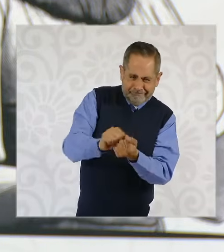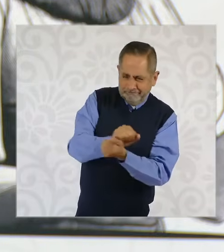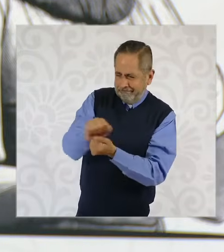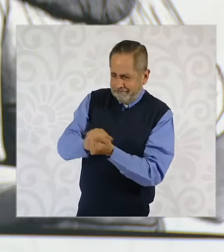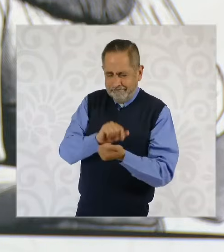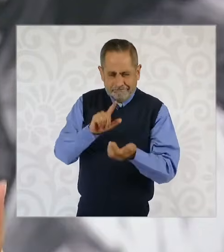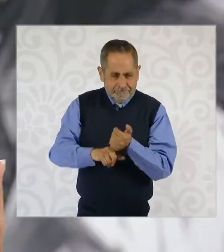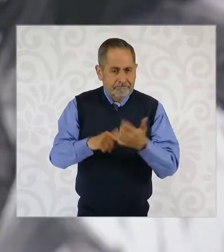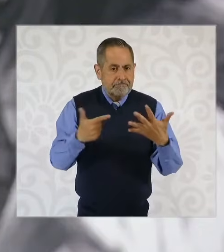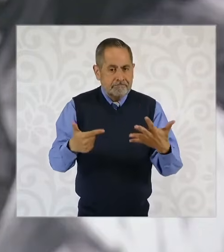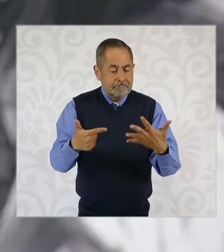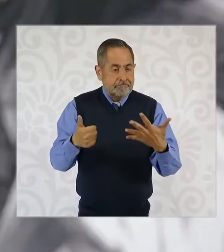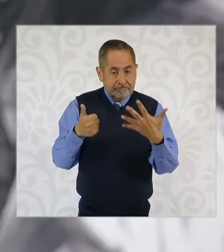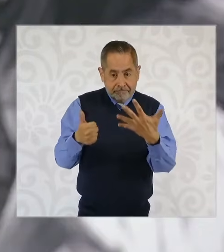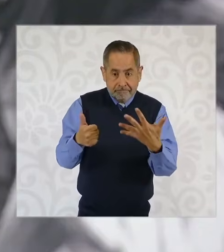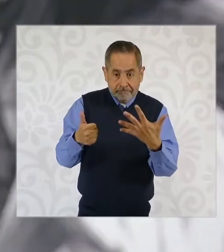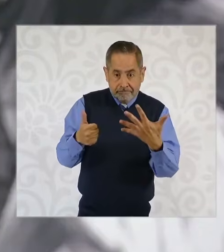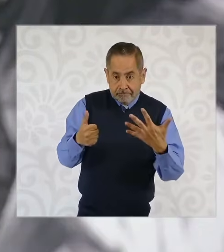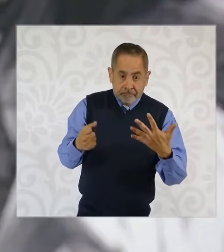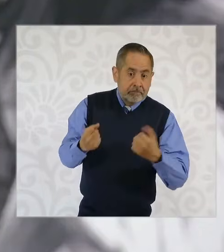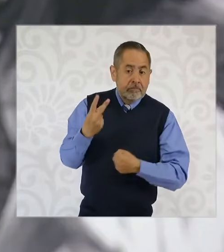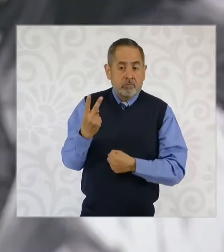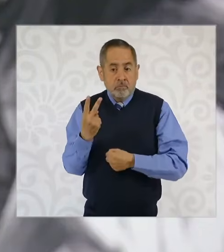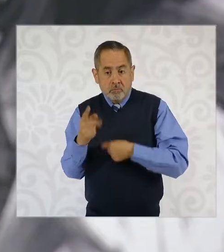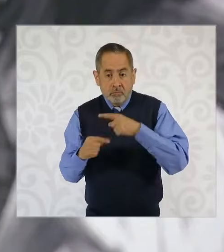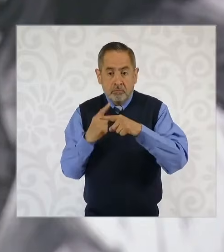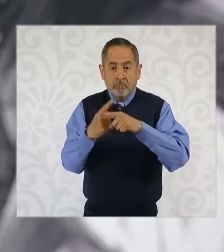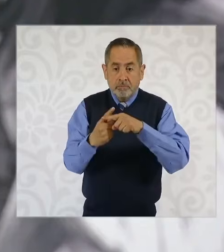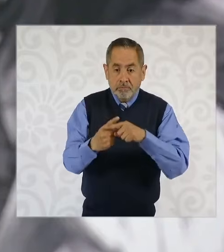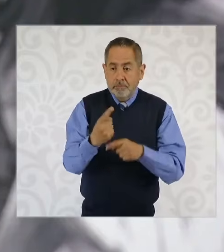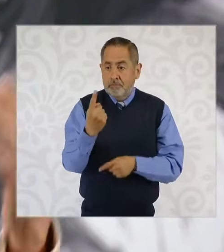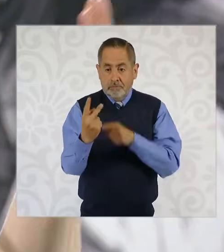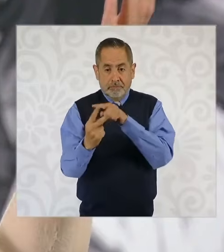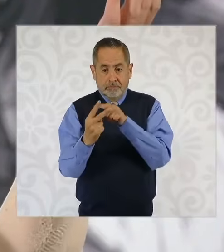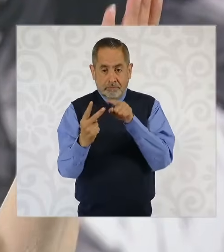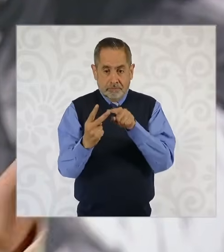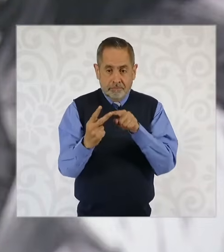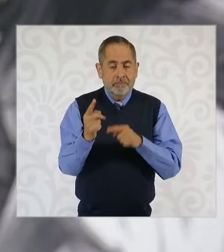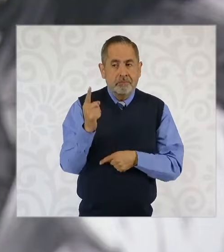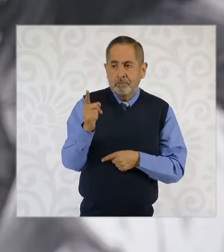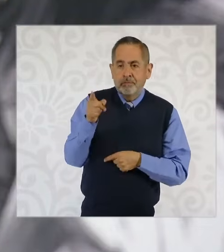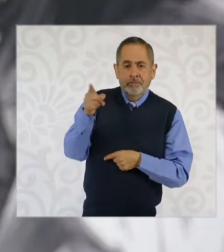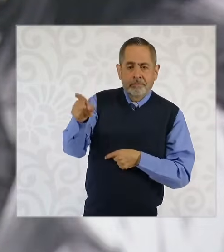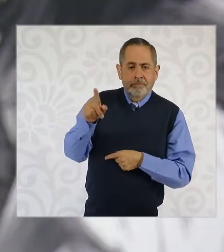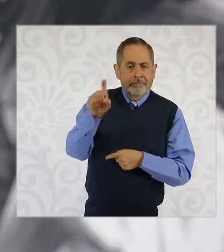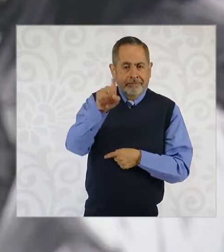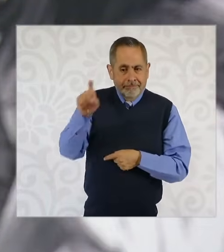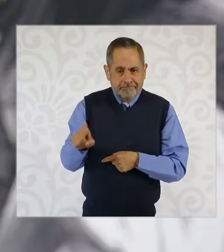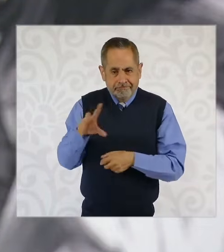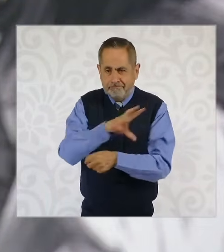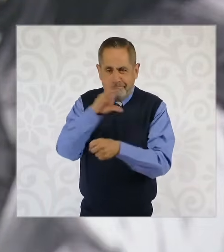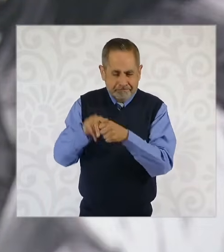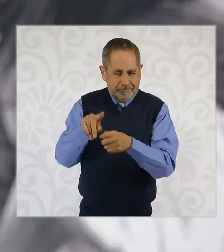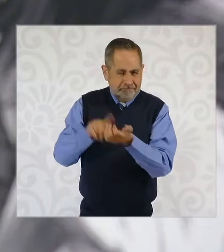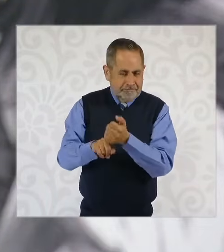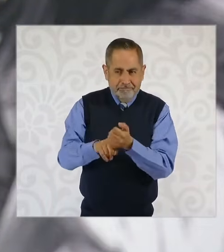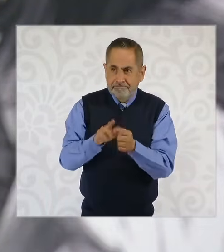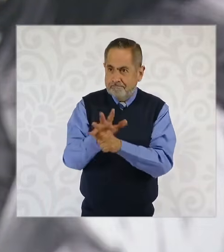y ahora hay dos refinerías más una completa que es la que está en Texas que es dir Park y la otra que